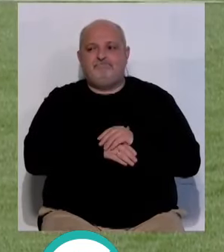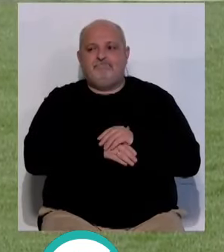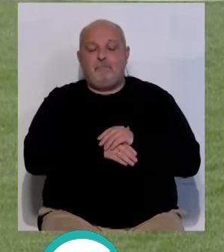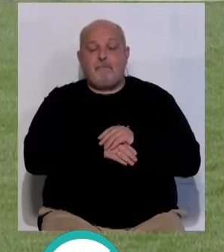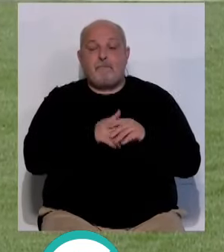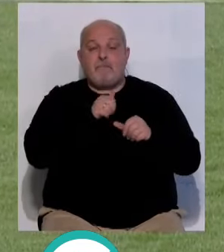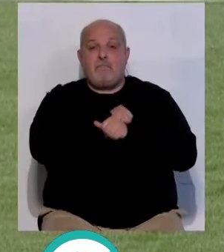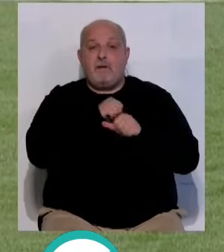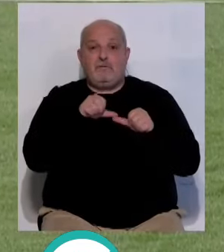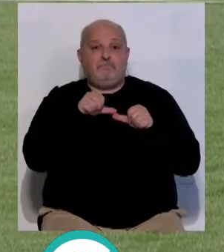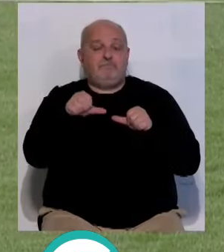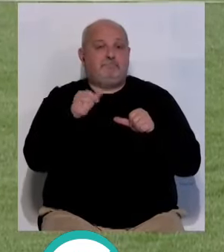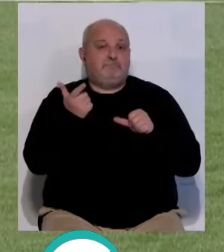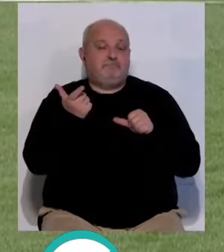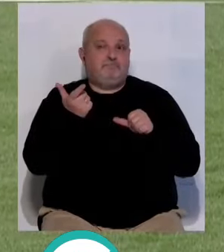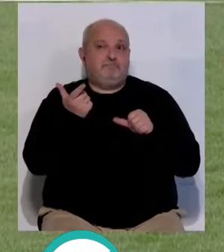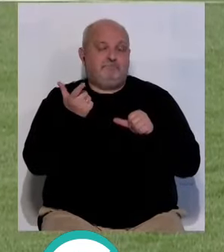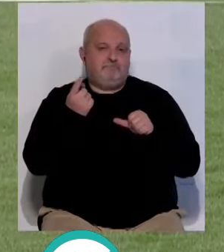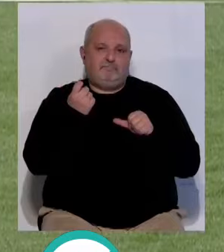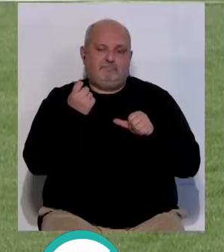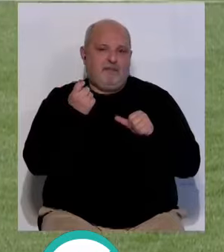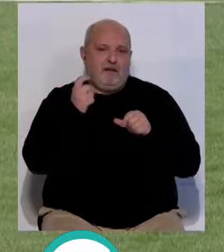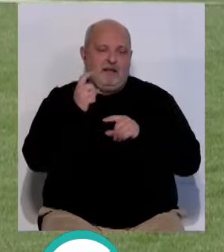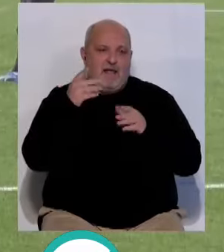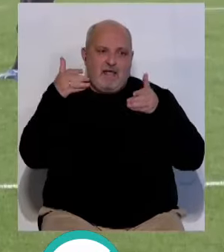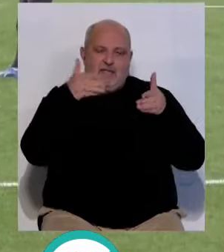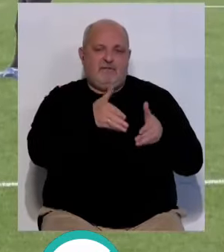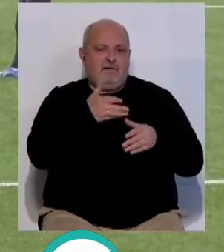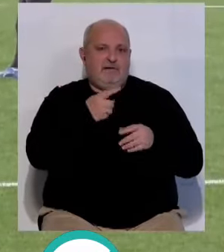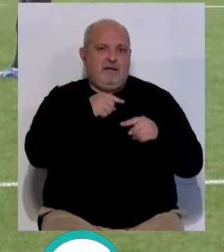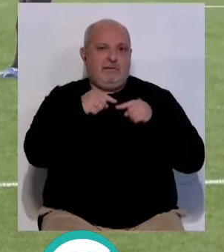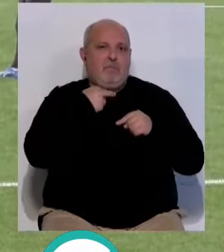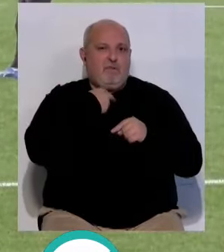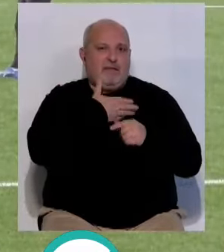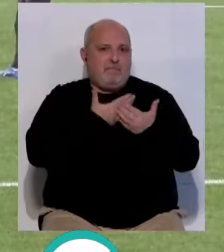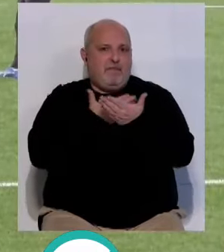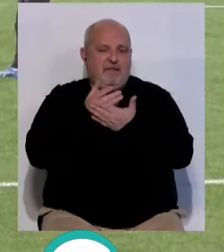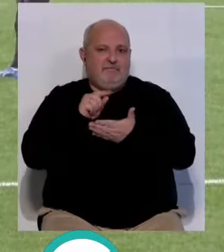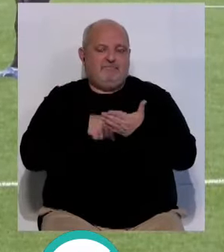se Es que creo que se le tiene que hacer caso no será peor al final dejar en el caso de que serio